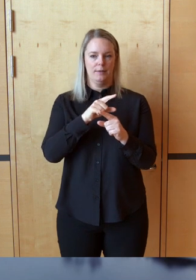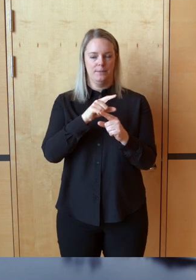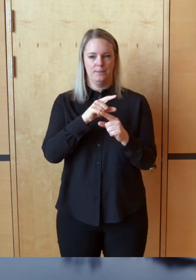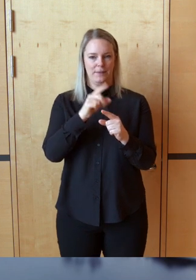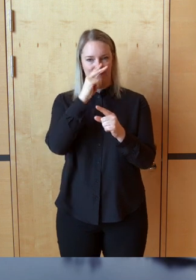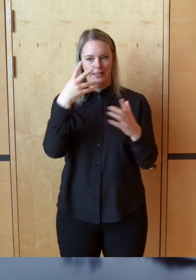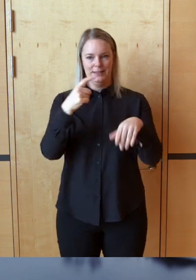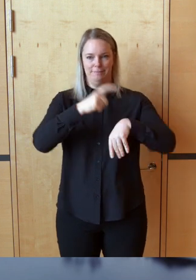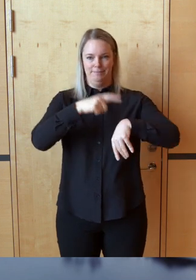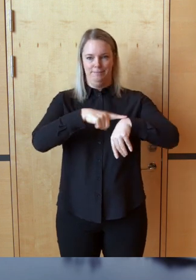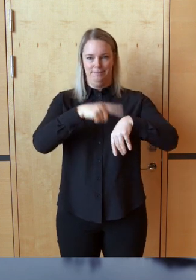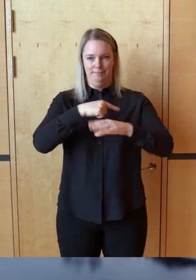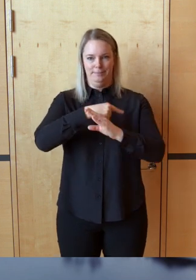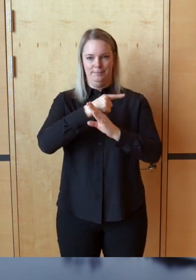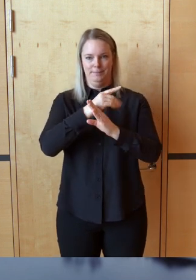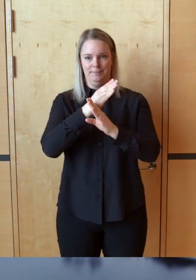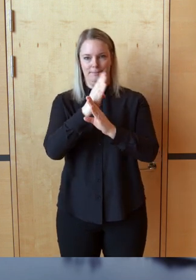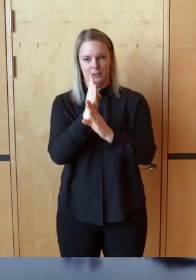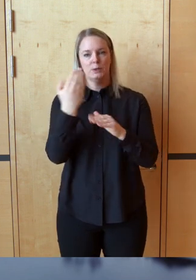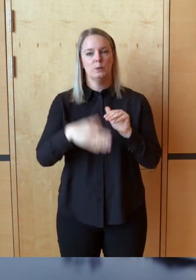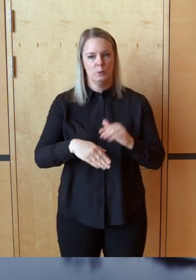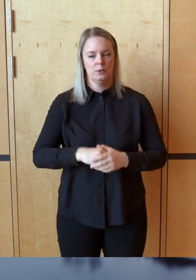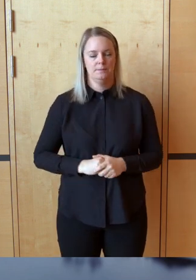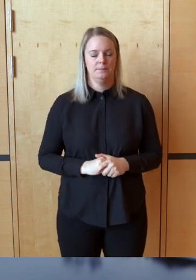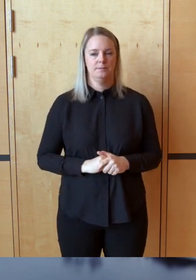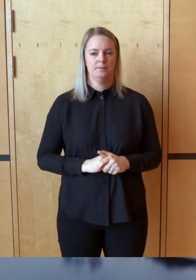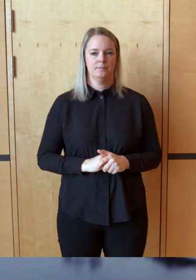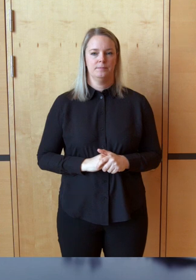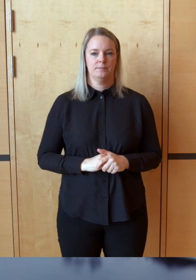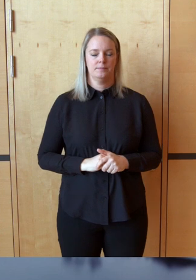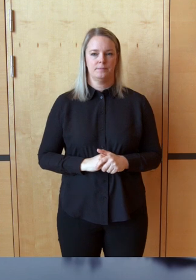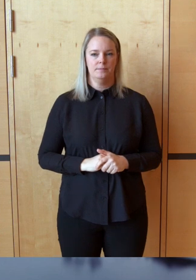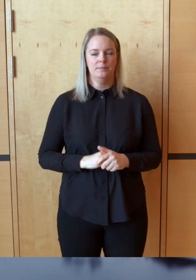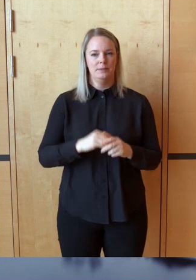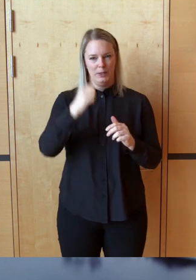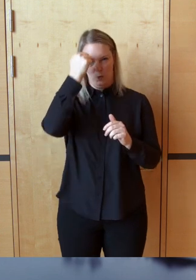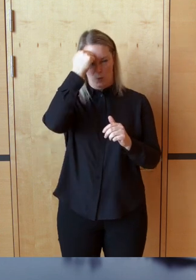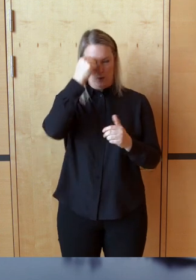Visa att de behöver närmaste slutbetala tiden på något vis men vi kommer